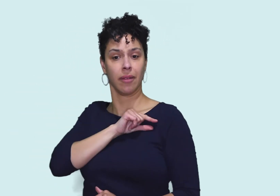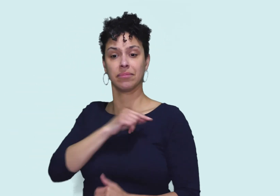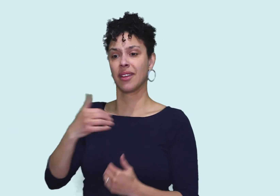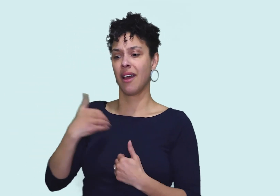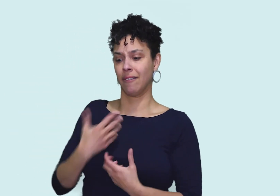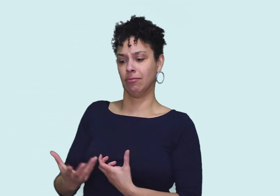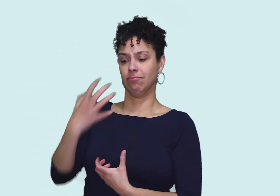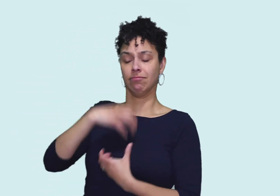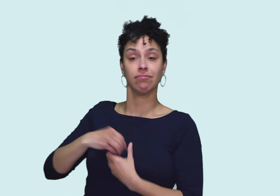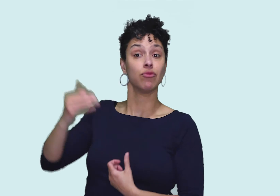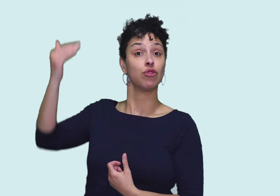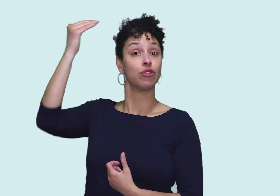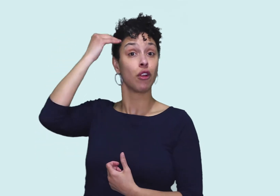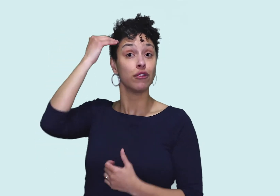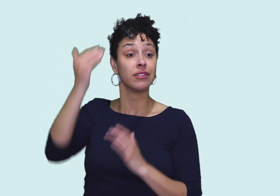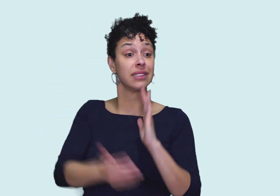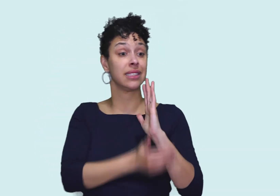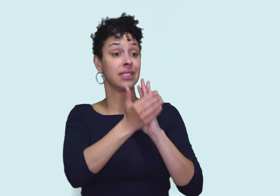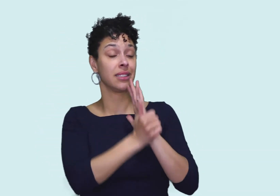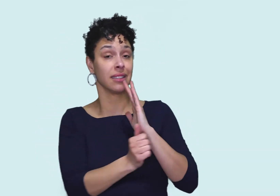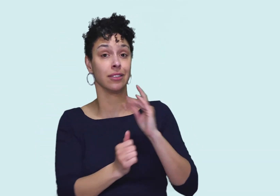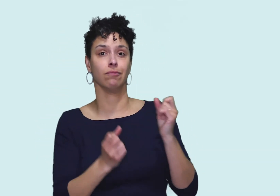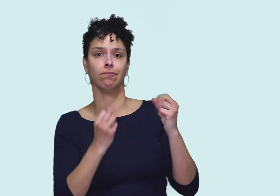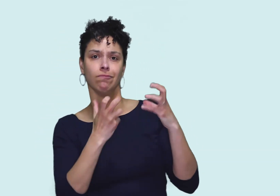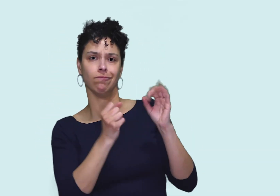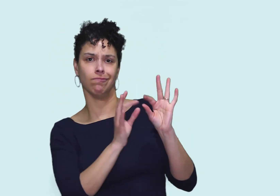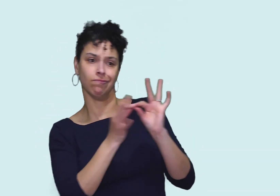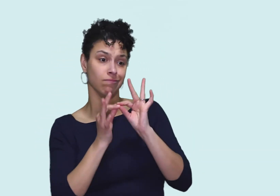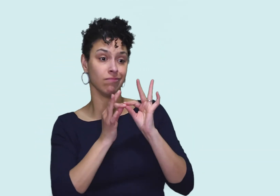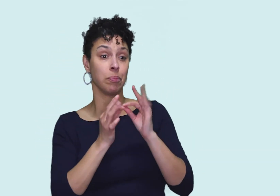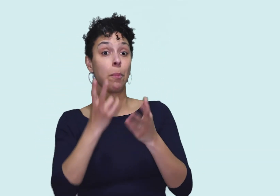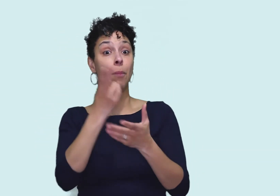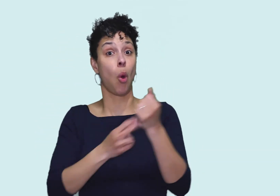la fluidez del idioma para interpretar eficazmente entre ambos idiomas.